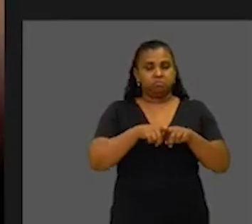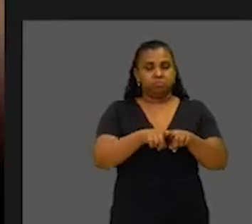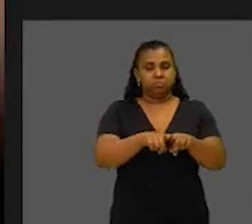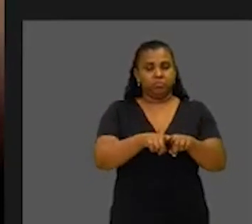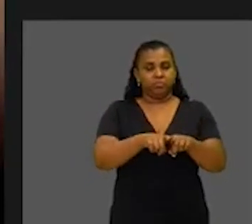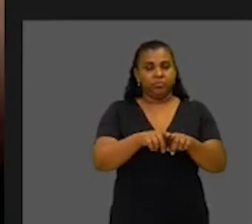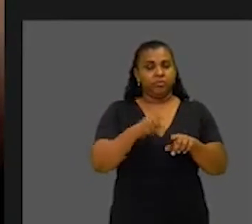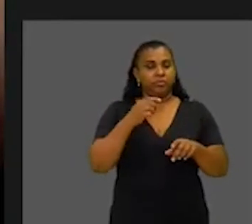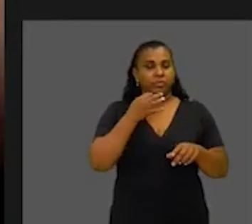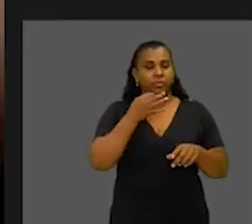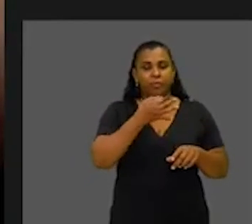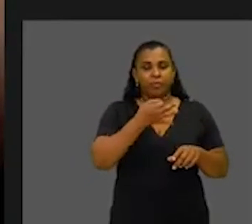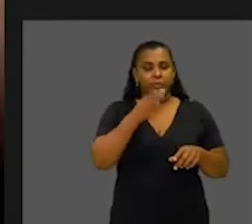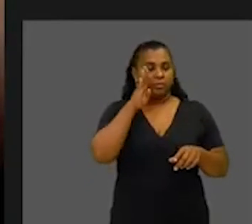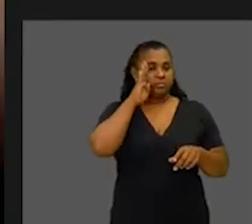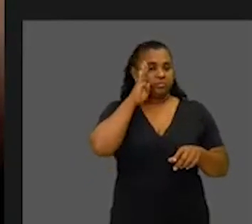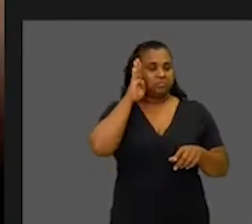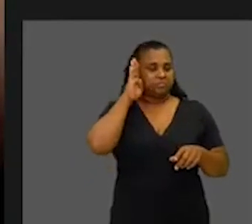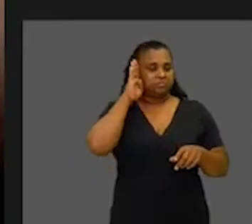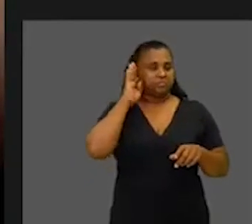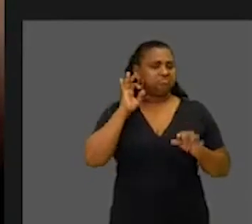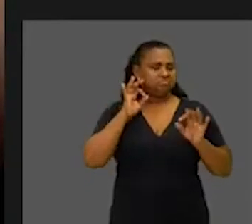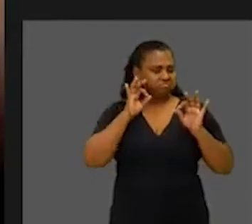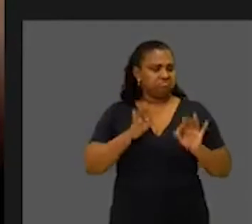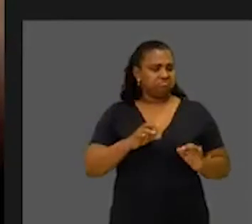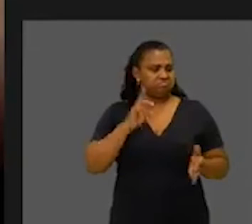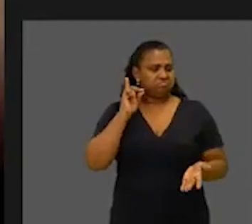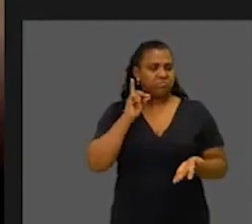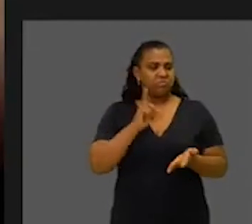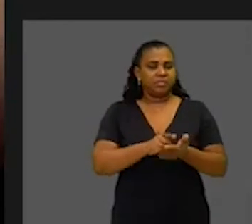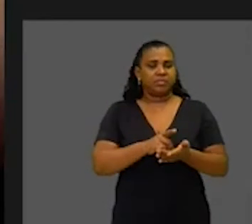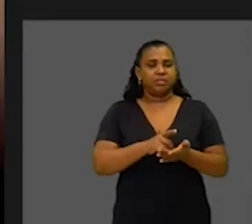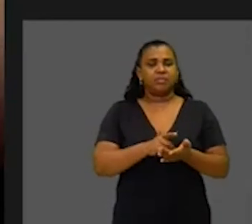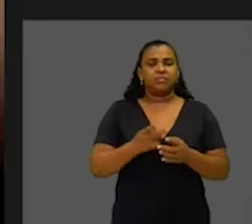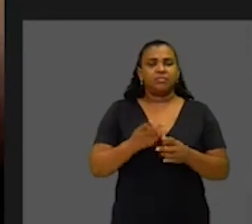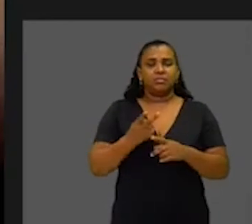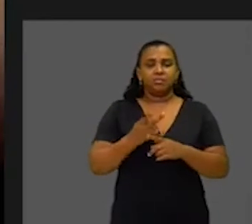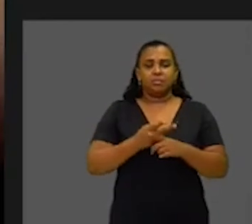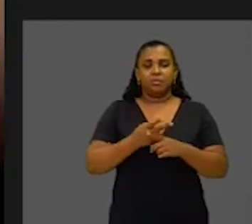a minha é plenamente legítimo a gente acionar o poder judiciário para garantir os direitos